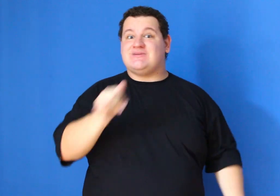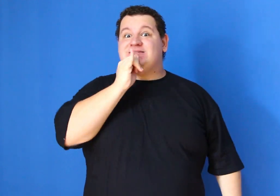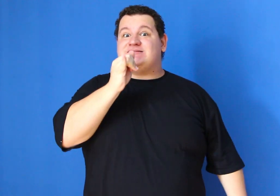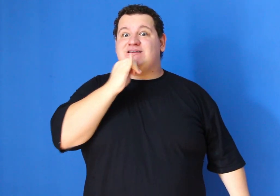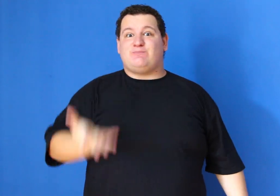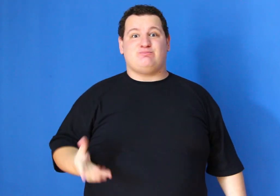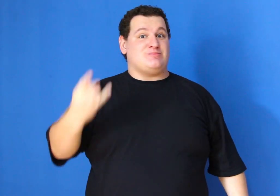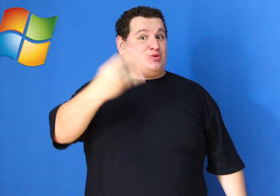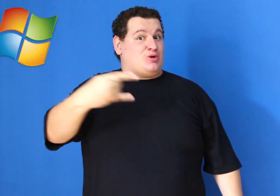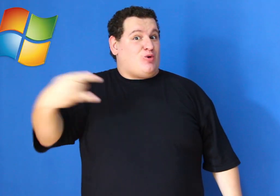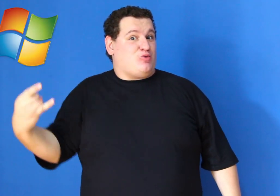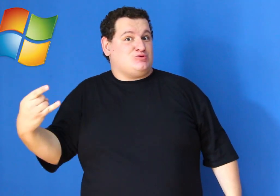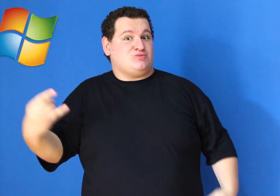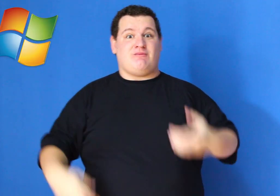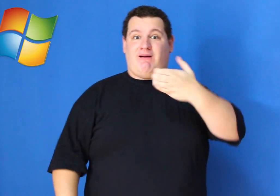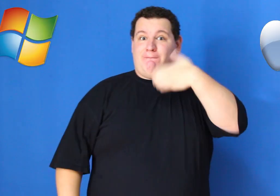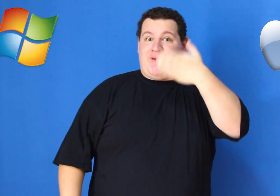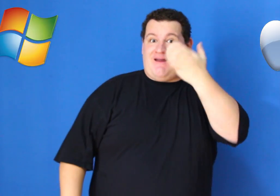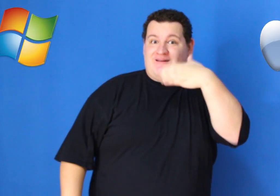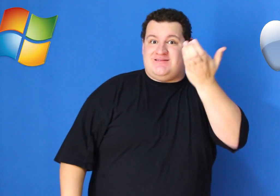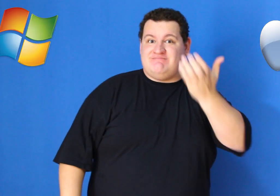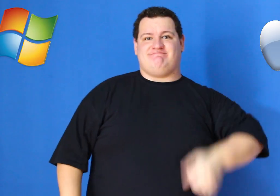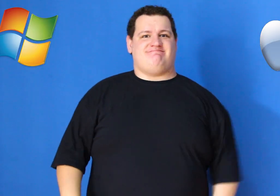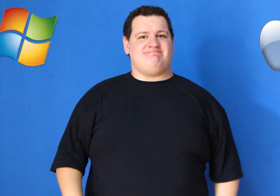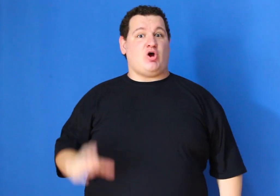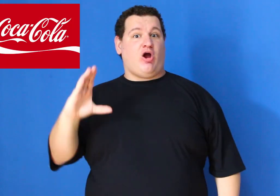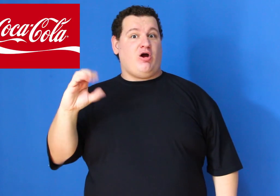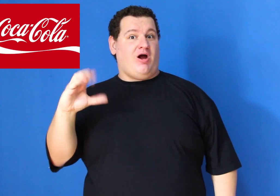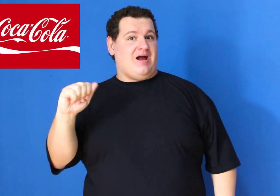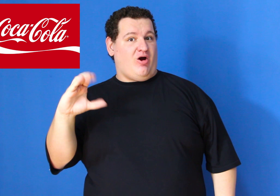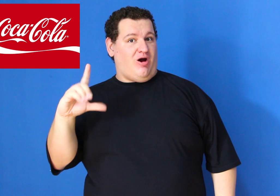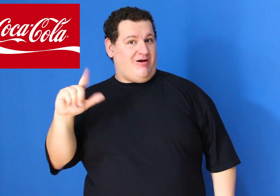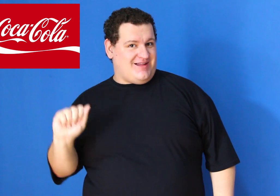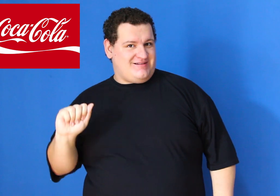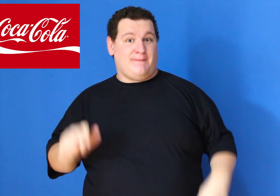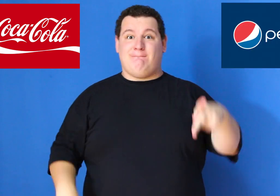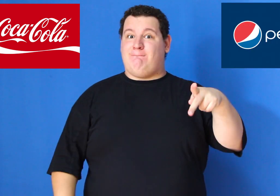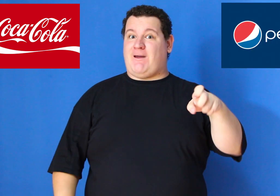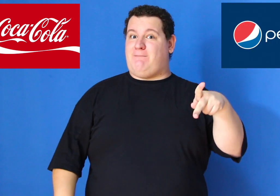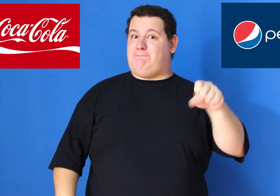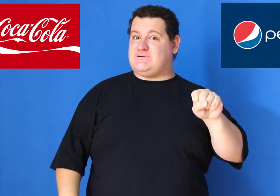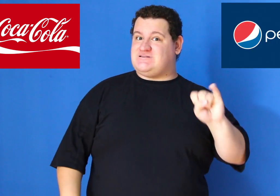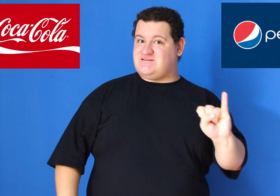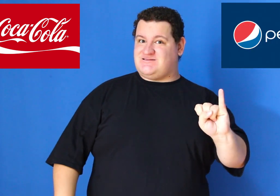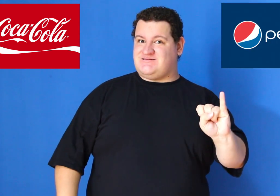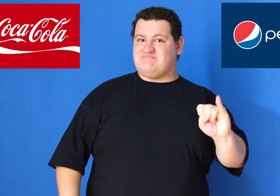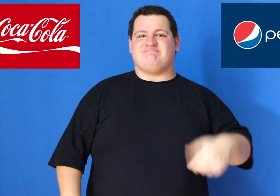Veja os exemplos: Windows e Mac. Coca-Cola e Pepsi.